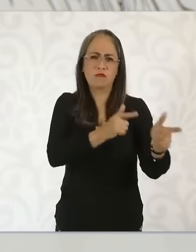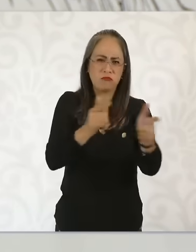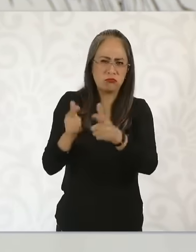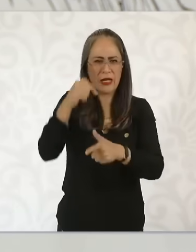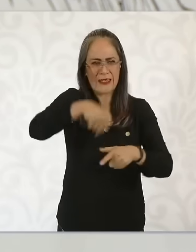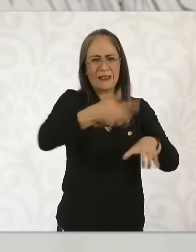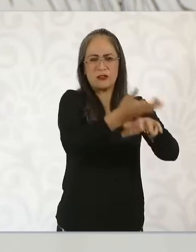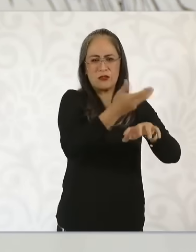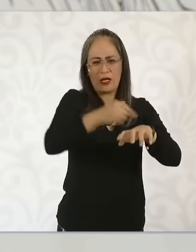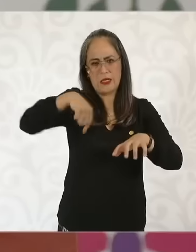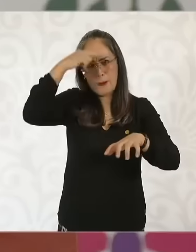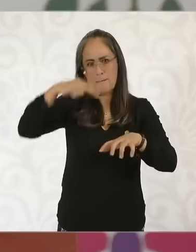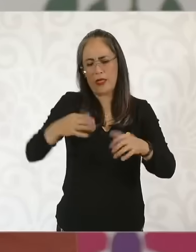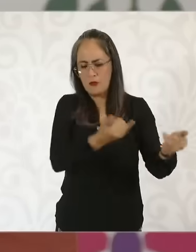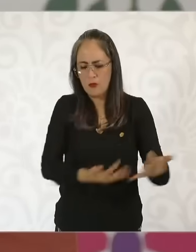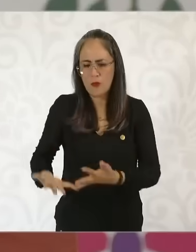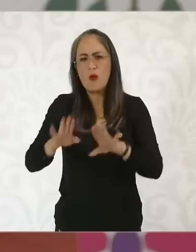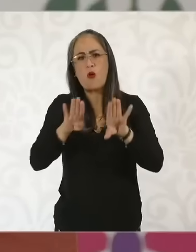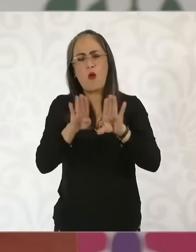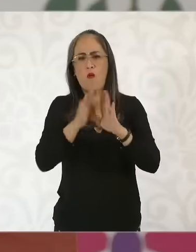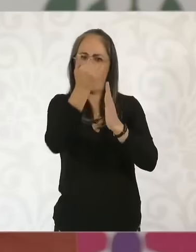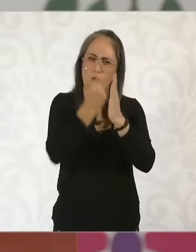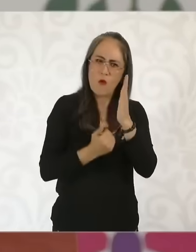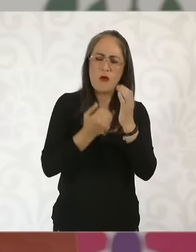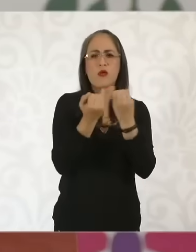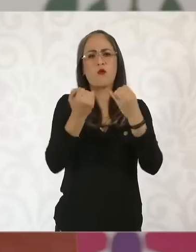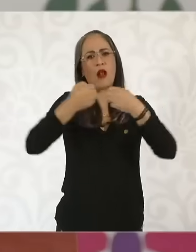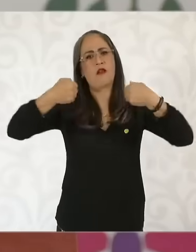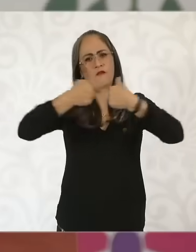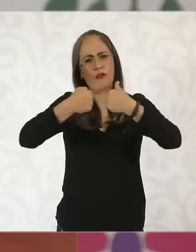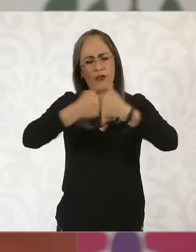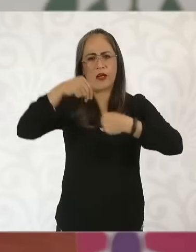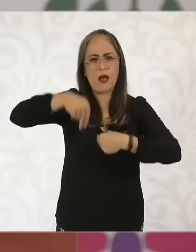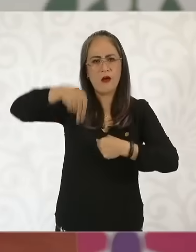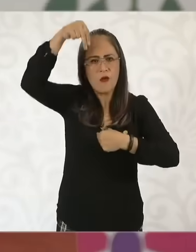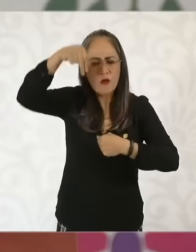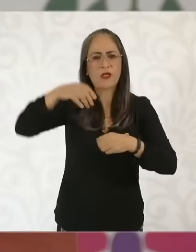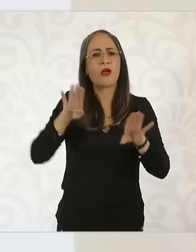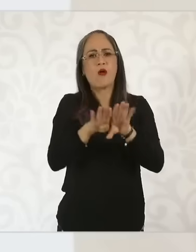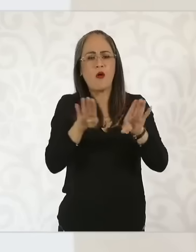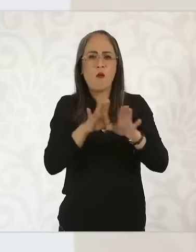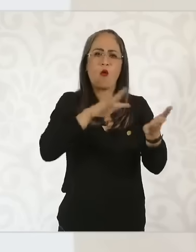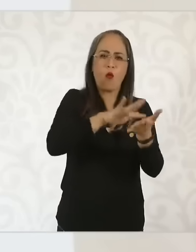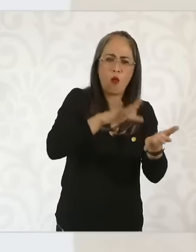a México, eh cómo colaborar en la frontera norte entre nuestras áreas, cómo colaborar en temas